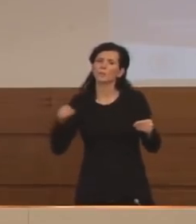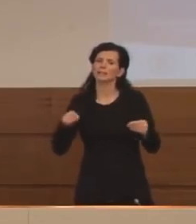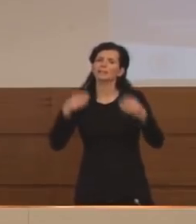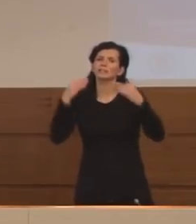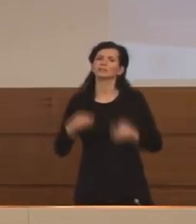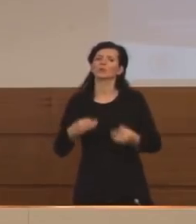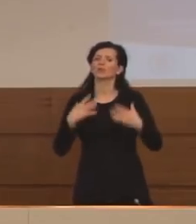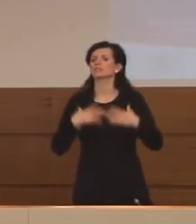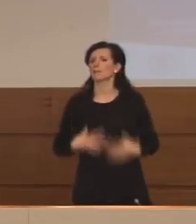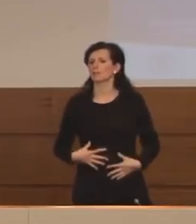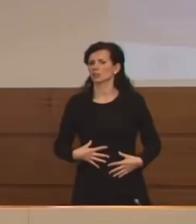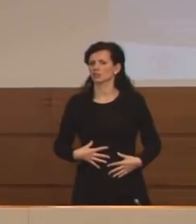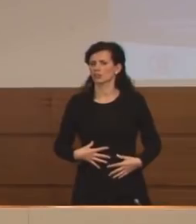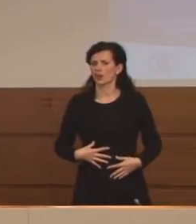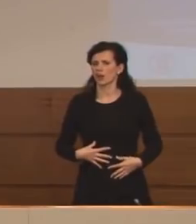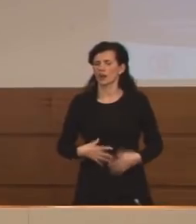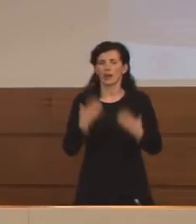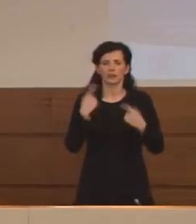Un esempio su tutti, quelo delle mascherine.